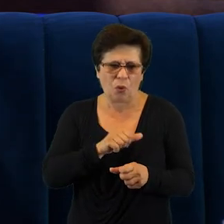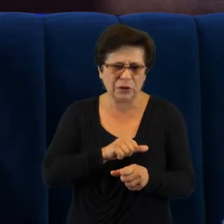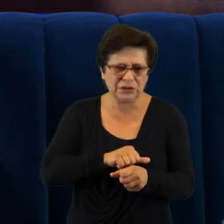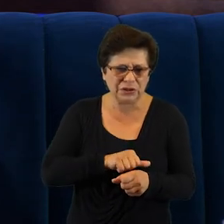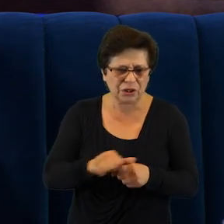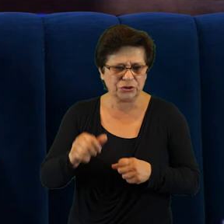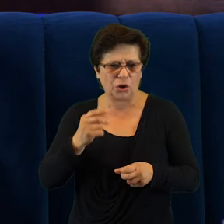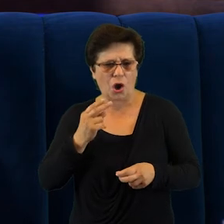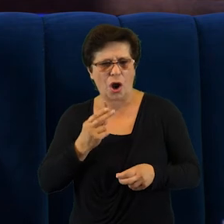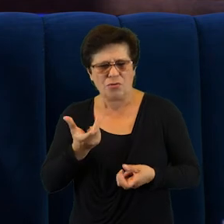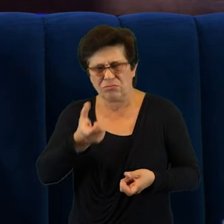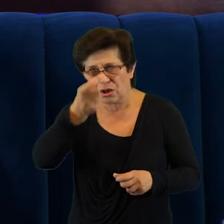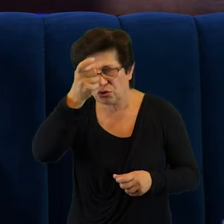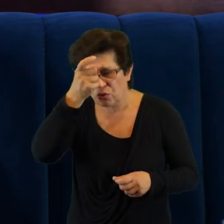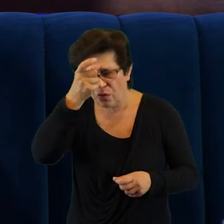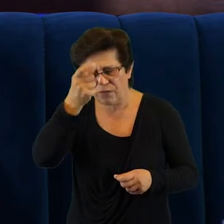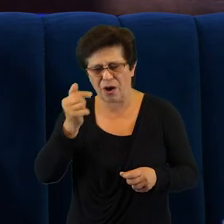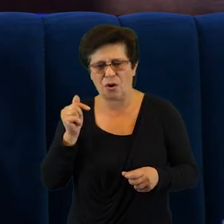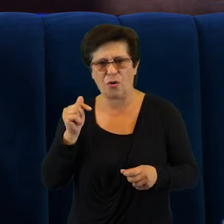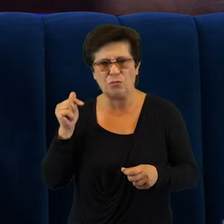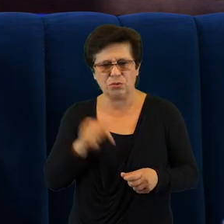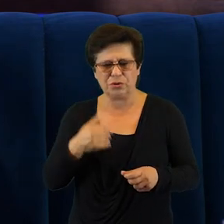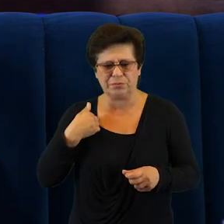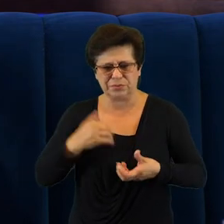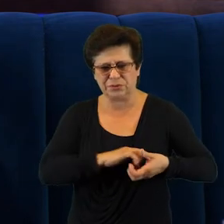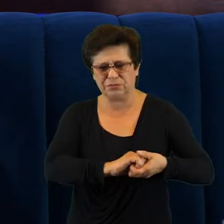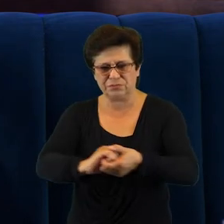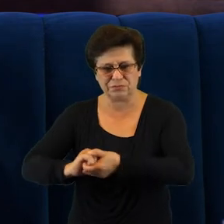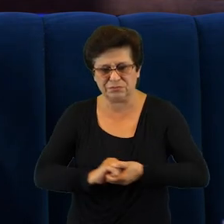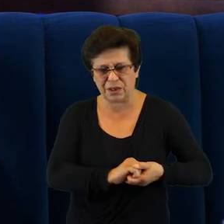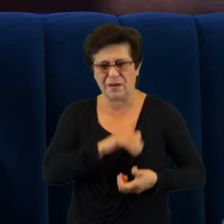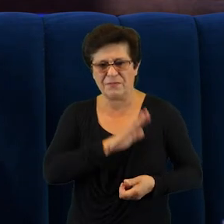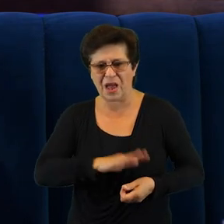do naszego narodowego ruchu, który się tam wywyższa,